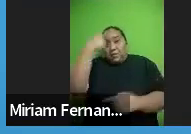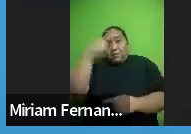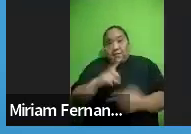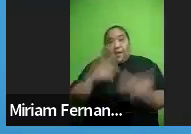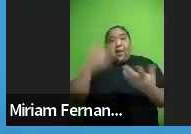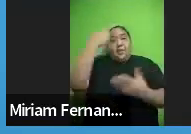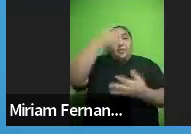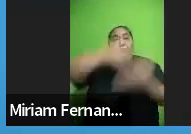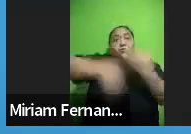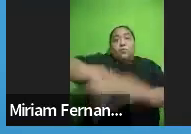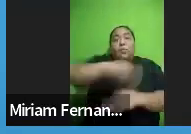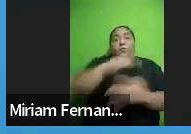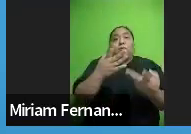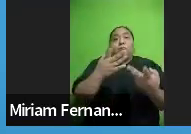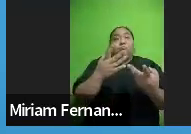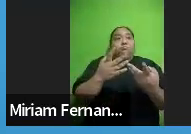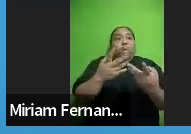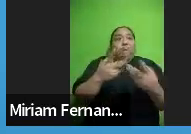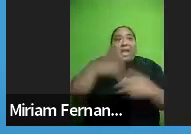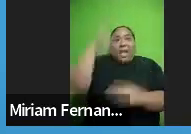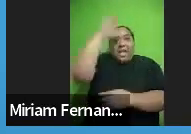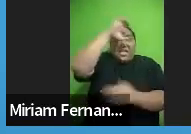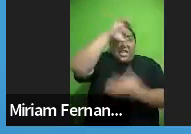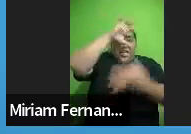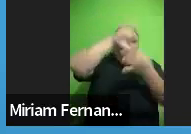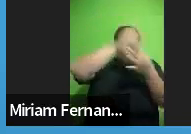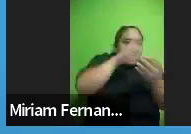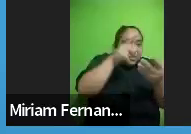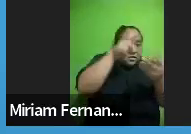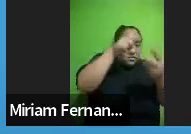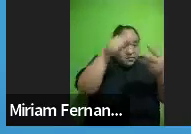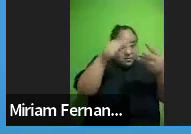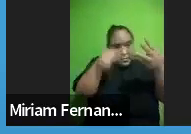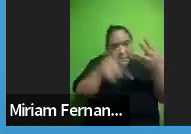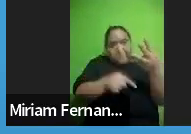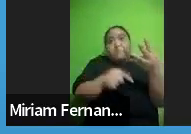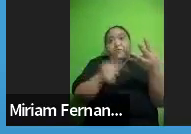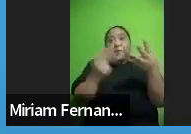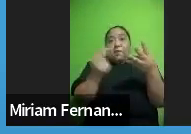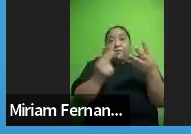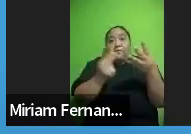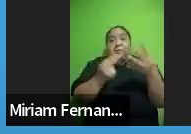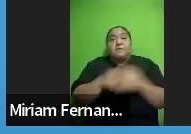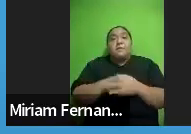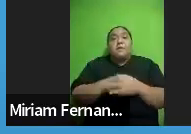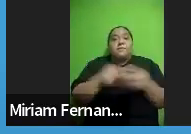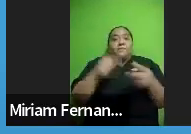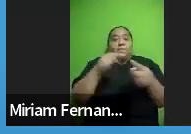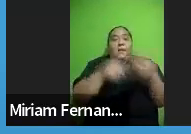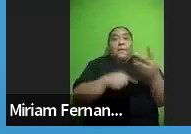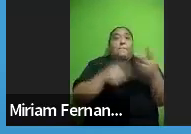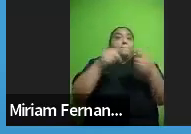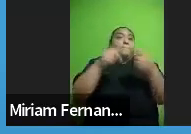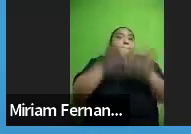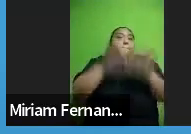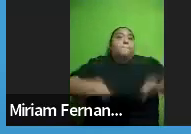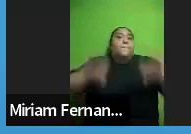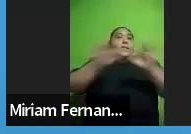de estas funciones se requería la mediación del y esto y esto instrumentos el más